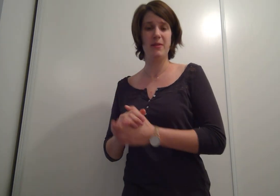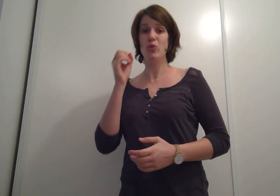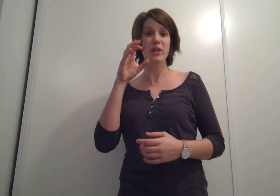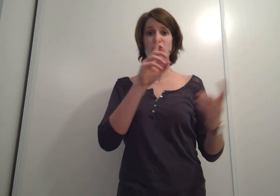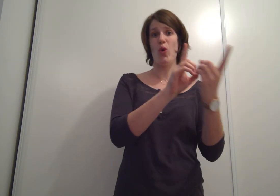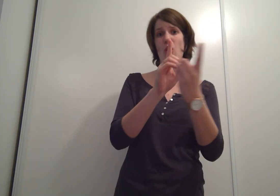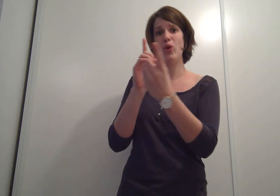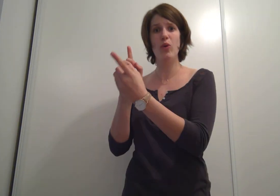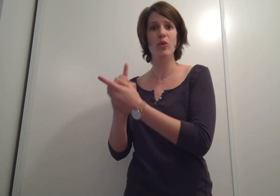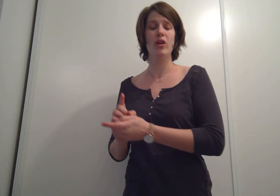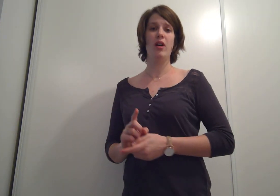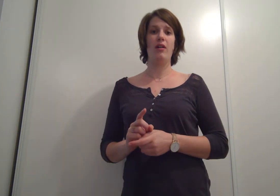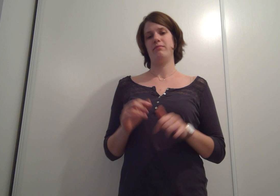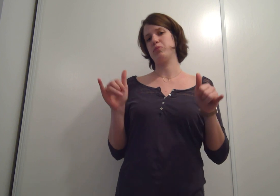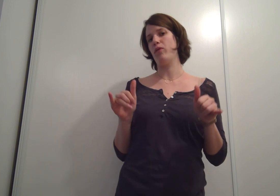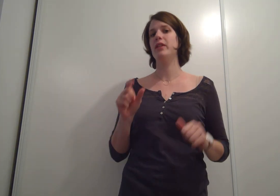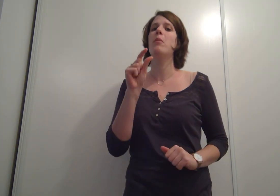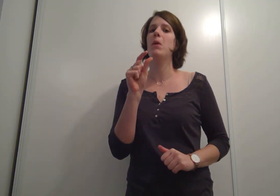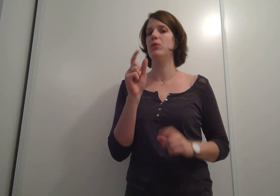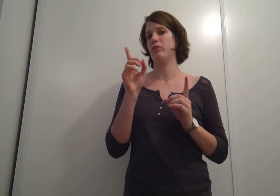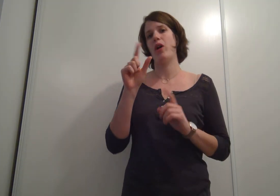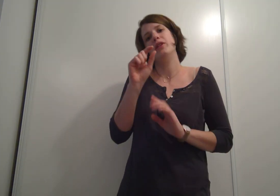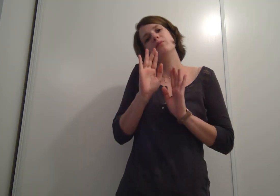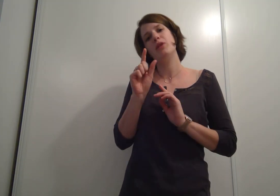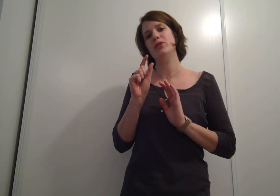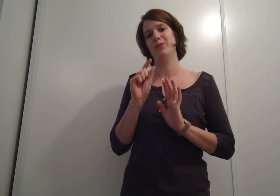On fait tous les jours de nouvelles rencontres. On fait un peu la fête mais pas trop…